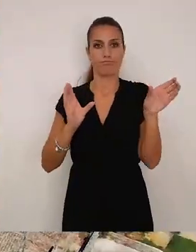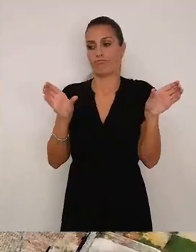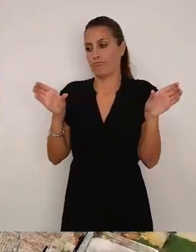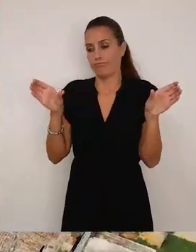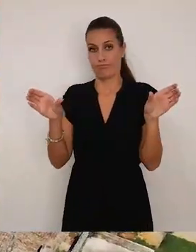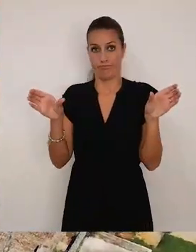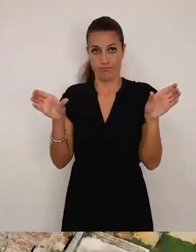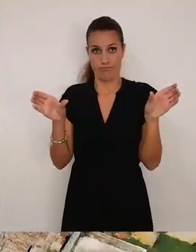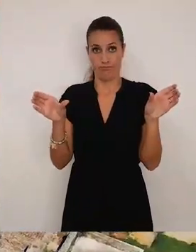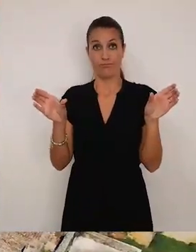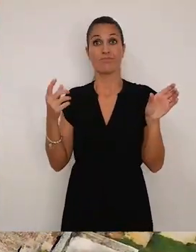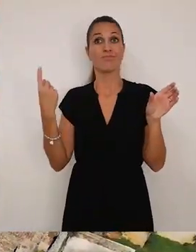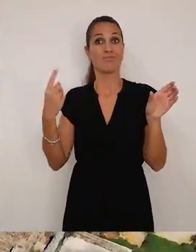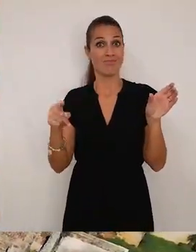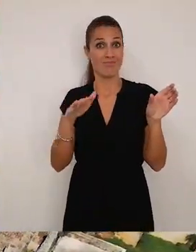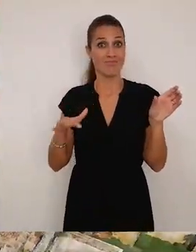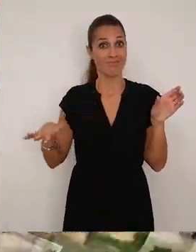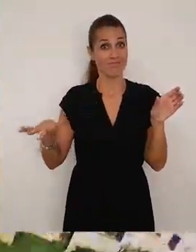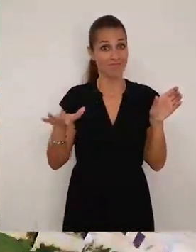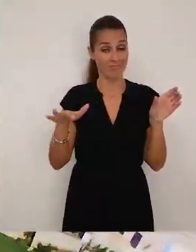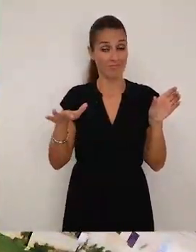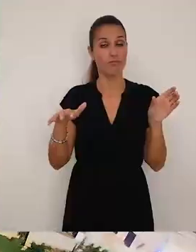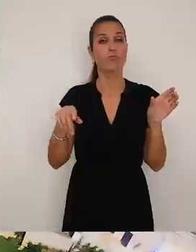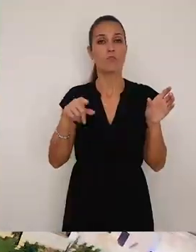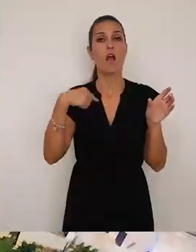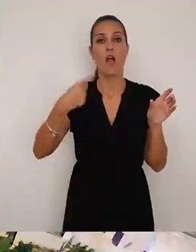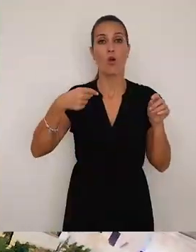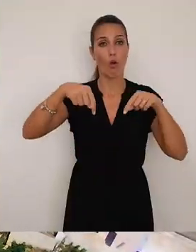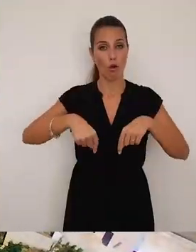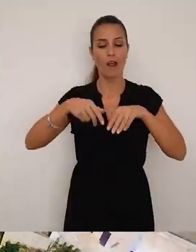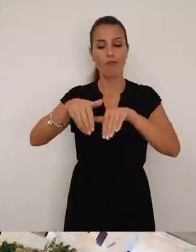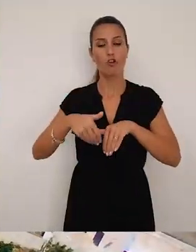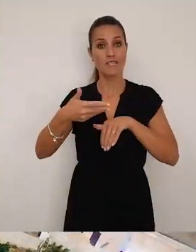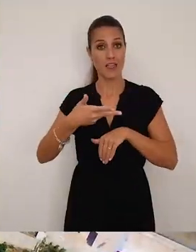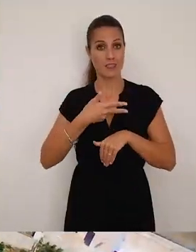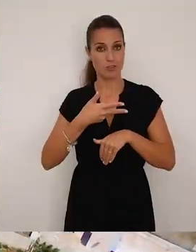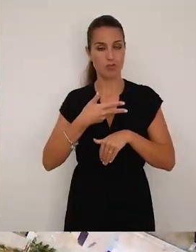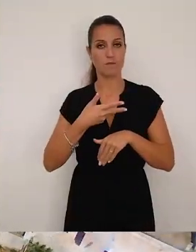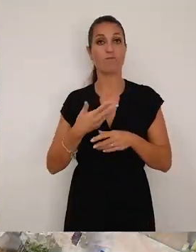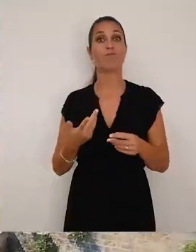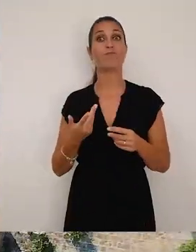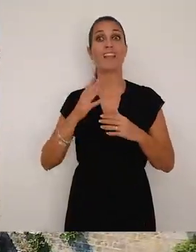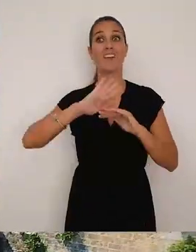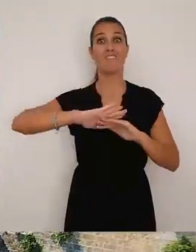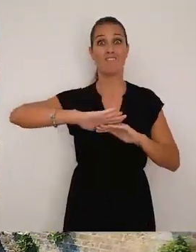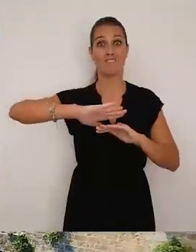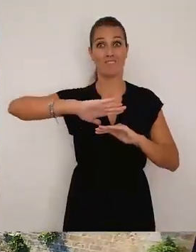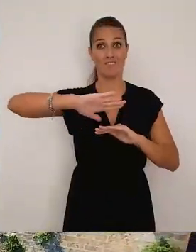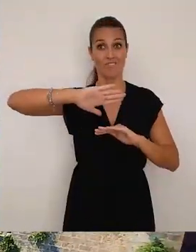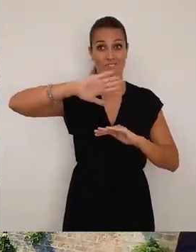L’edificio conserva ancora oggi una parte del fossato, mentre la facciata principale